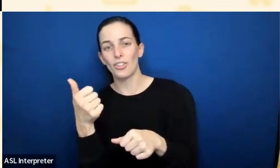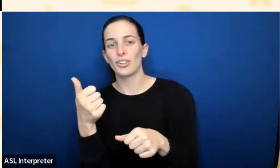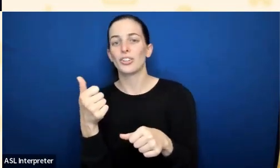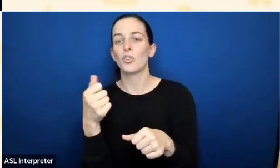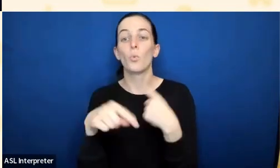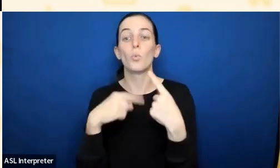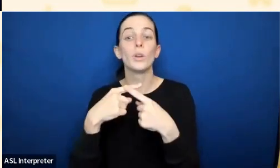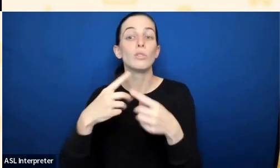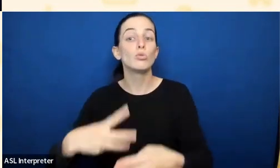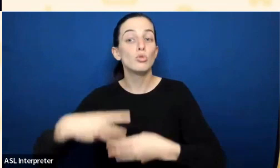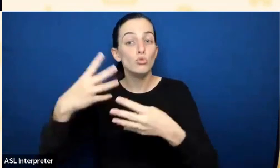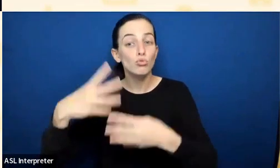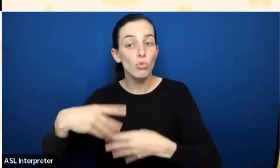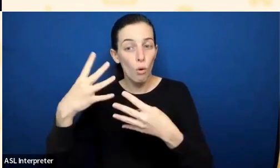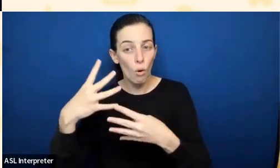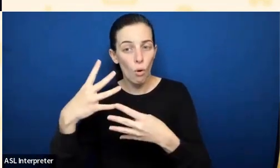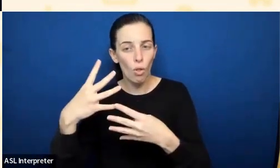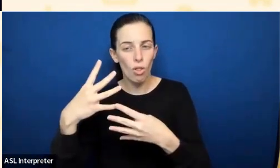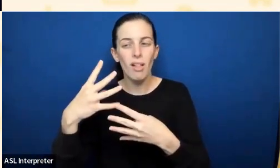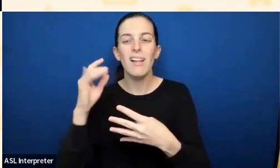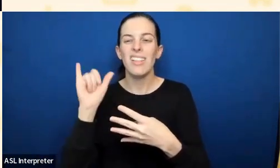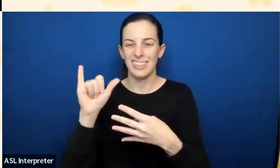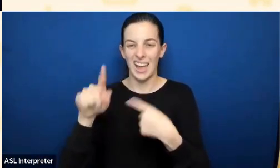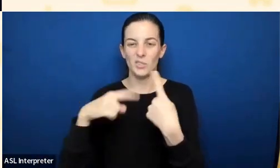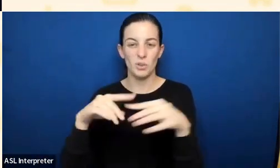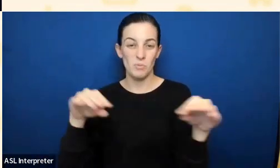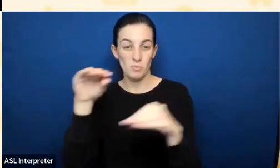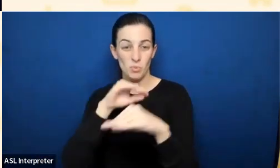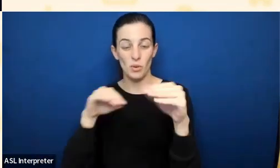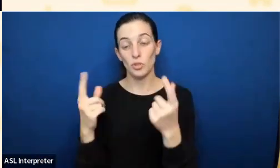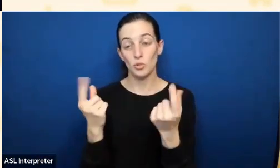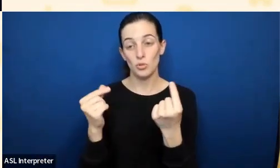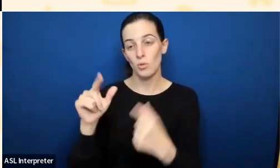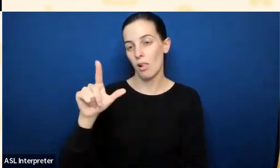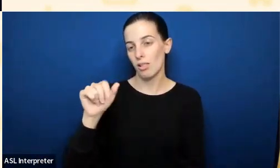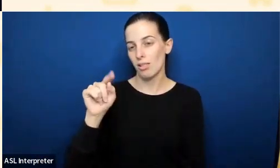Para poder hacer esas cosas de animación en desplazamiento, cargamos este script interactivo de Lottie.